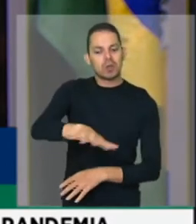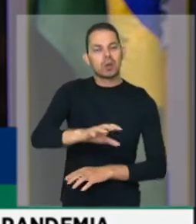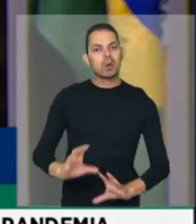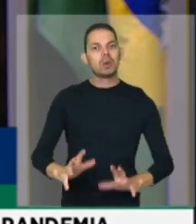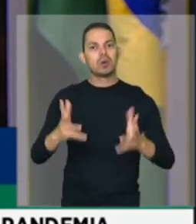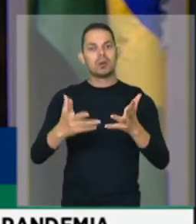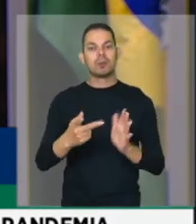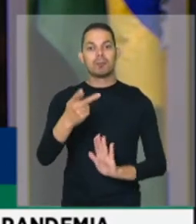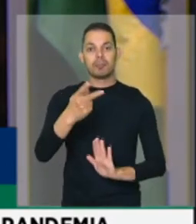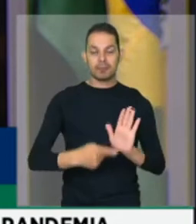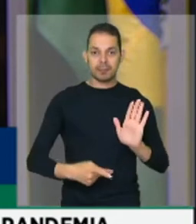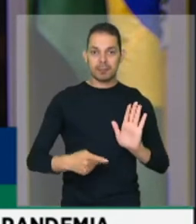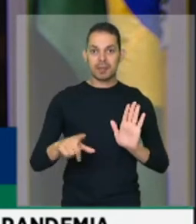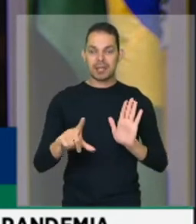ISSO QUE O PROJETO DO PERCY É ... IMPORTANTÍSSIMO PARA A